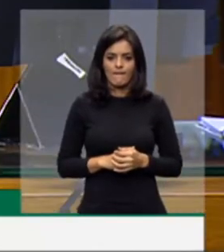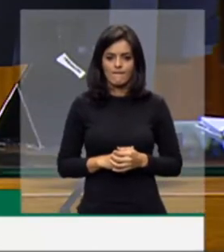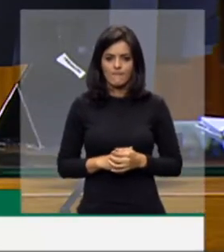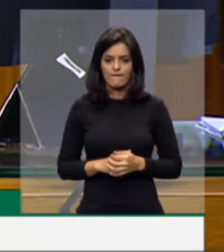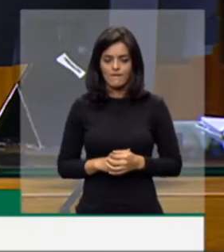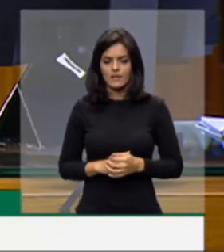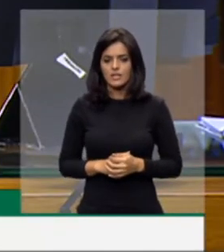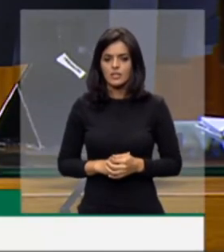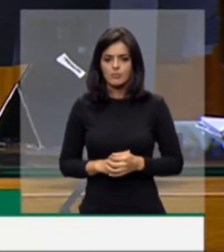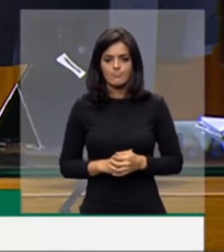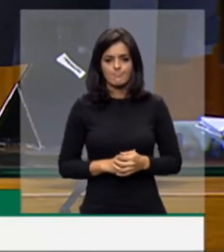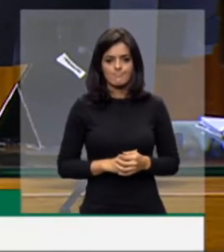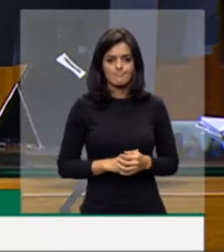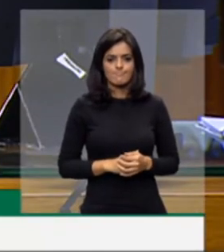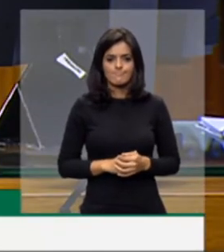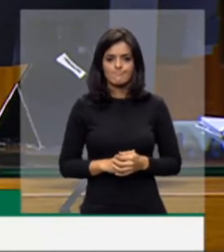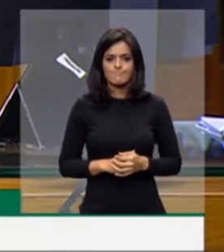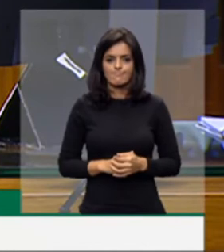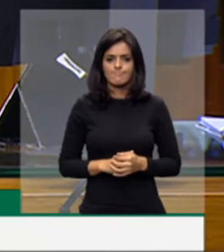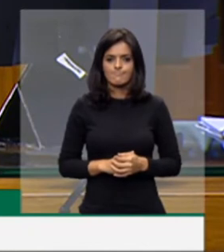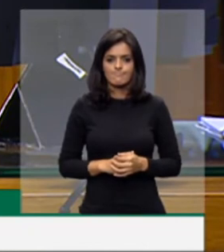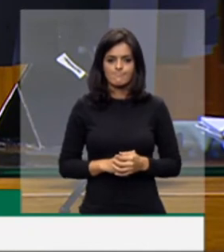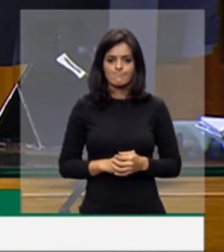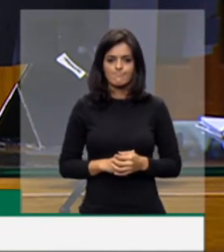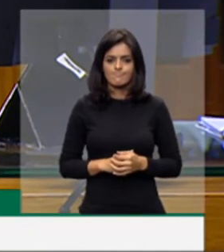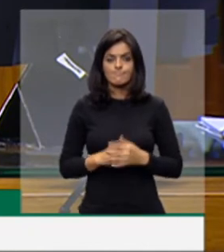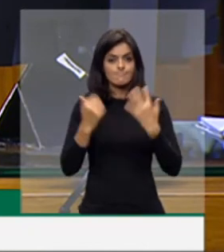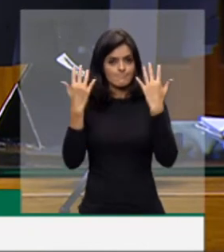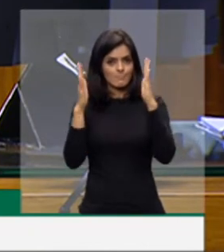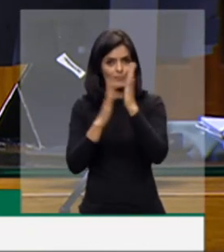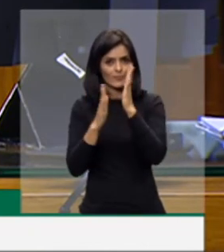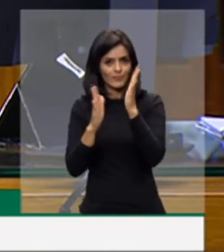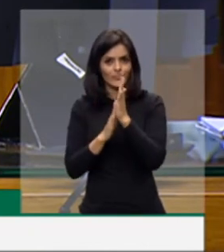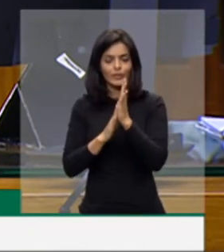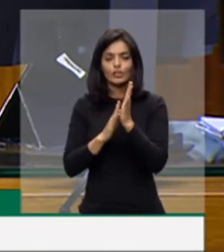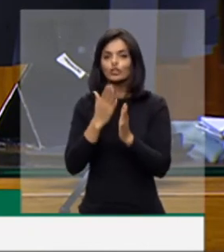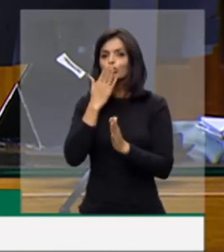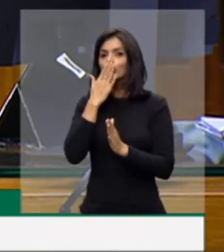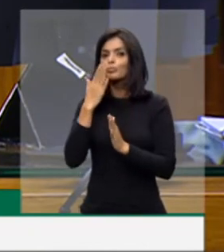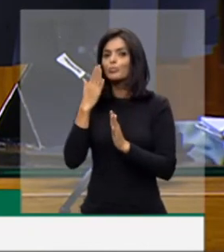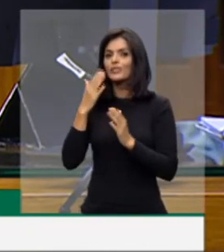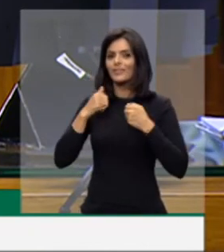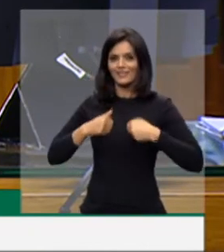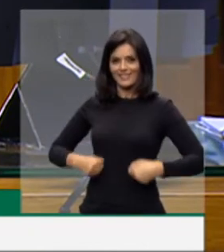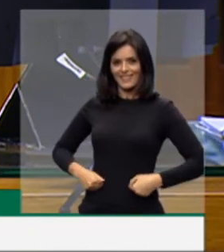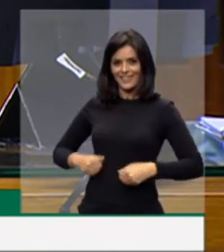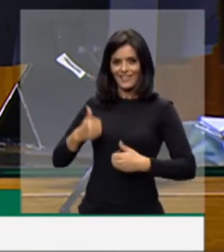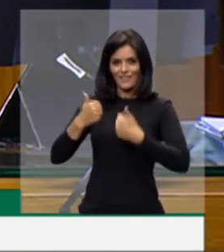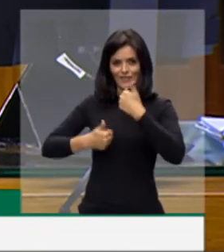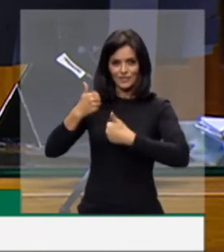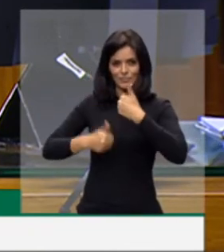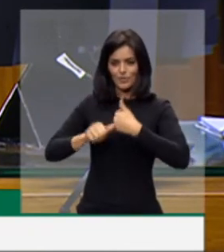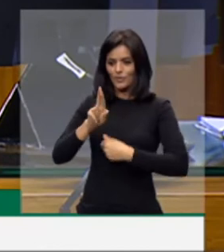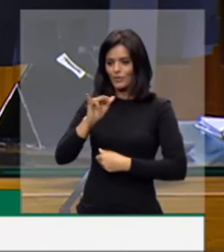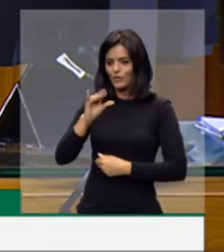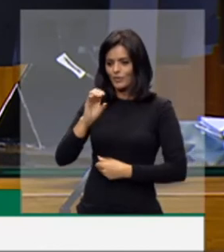AIS AINDA, EM QUE... -- [PRESIDENTE]: PELA PRIMEIRA VEZ ACABA DE SE CLASSIFICAR PARA A FINAL DO CAMPEONATO ESTADUAL DE